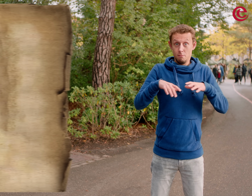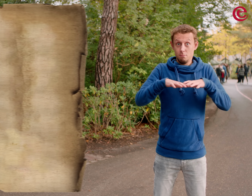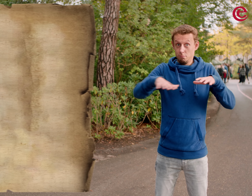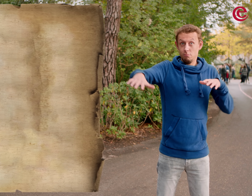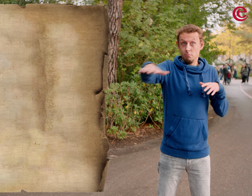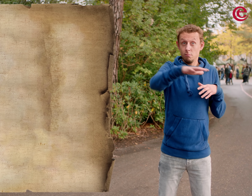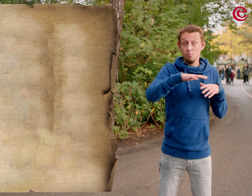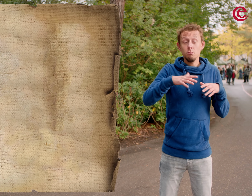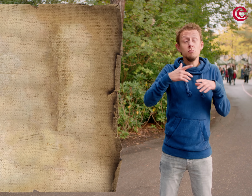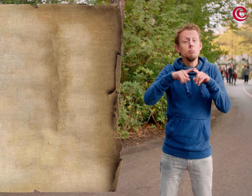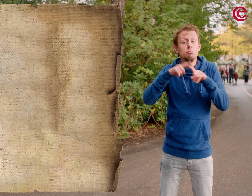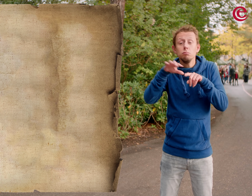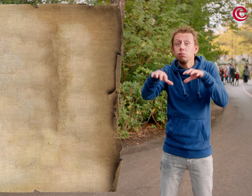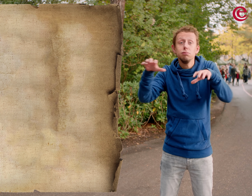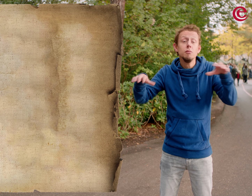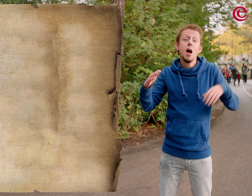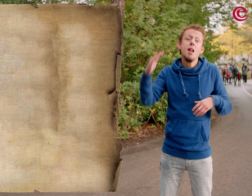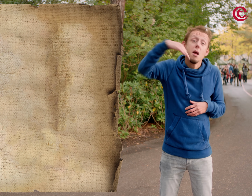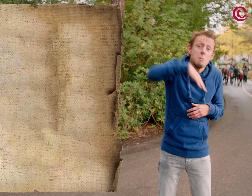Met verschillende elementen, namelijk...